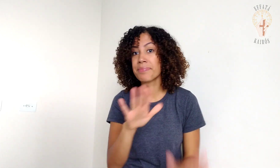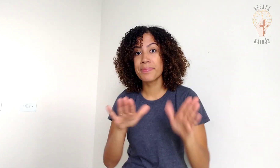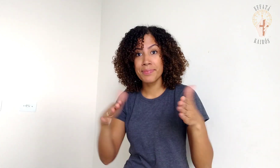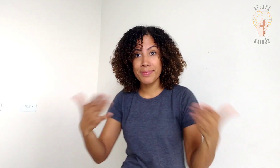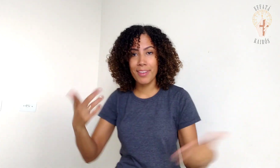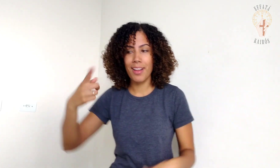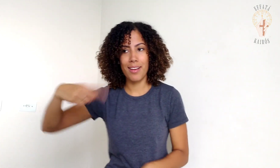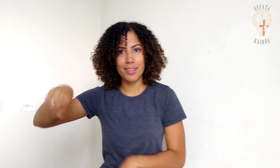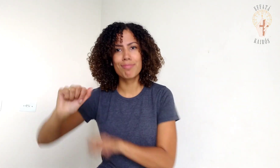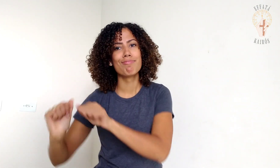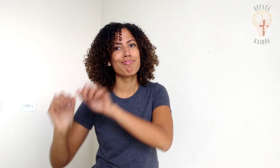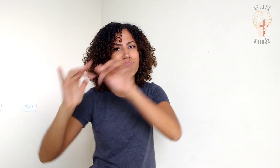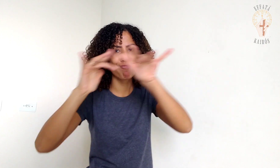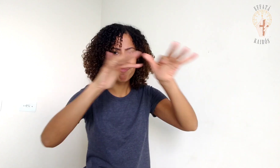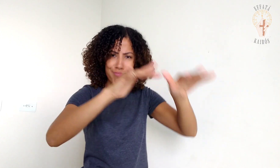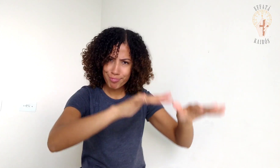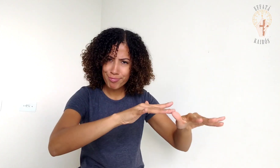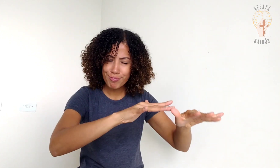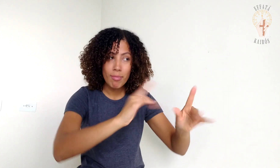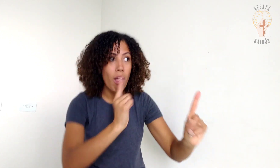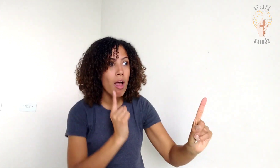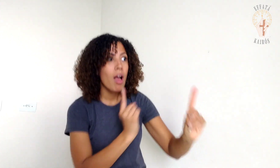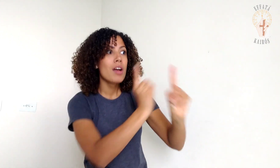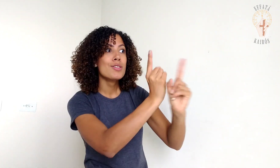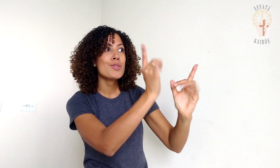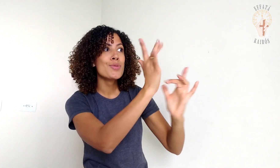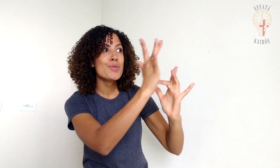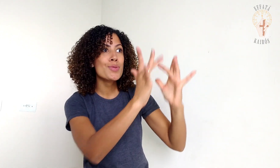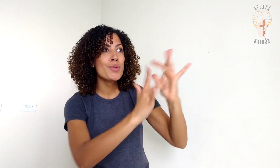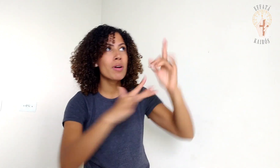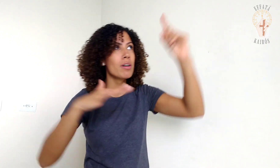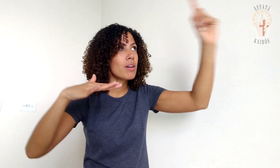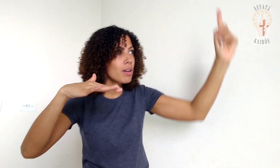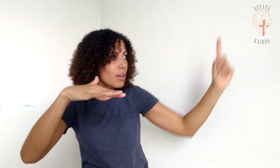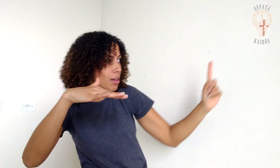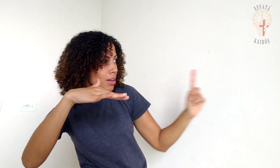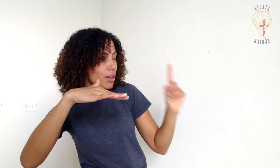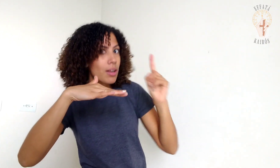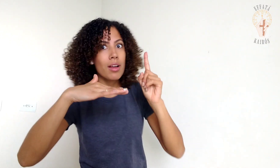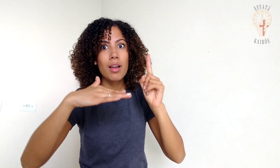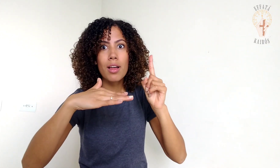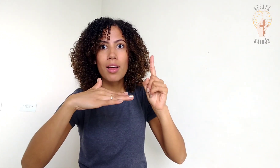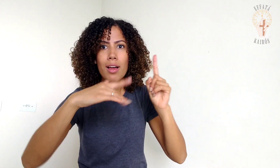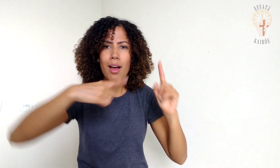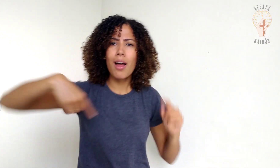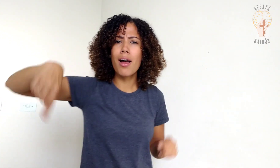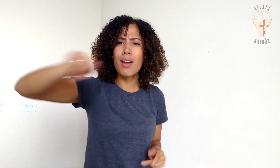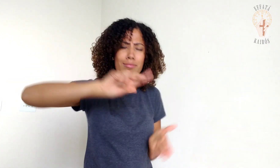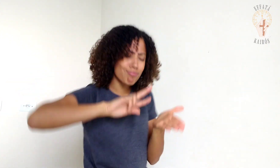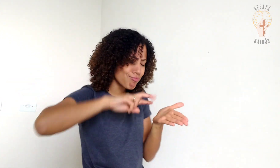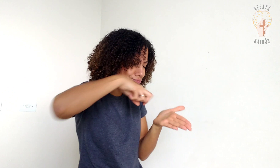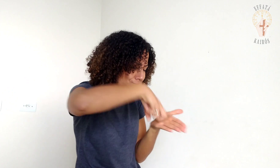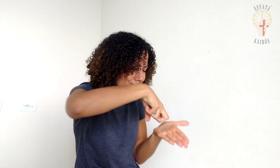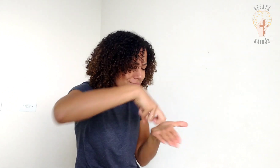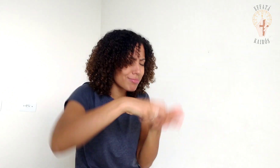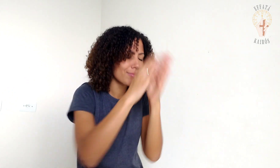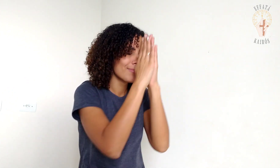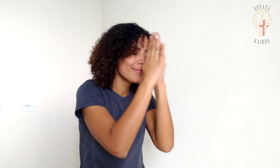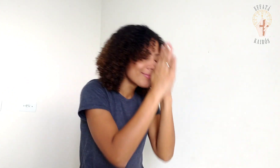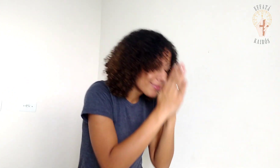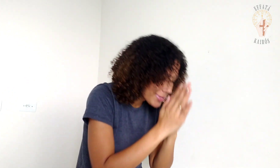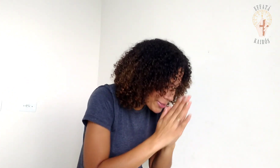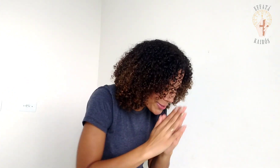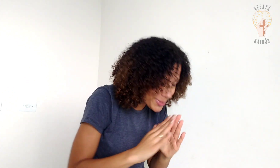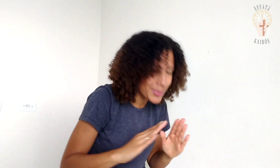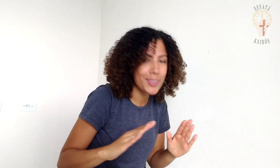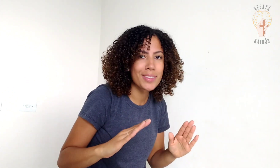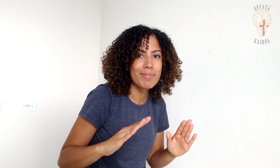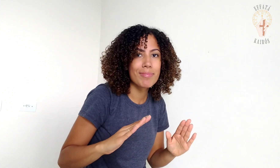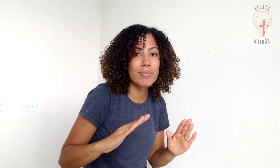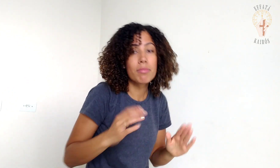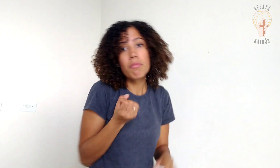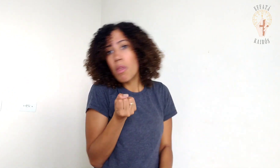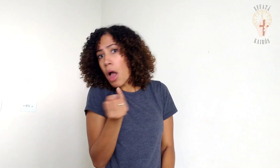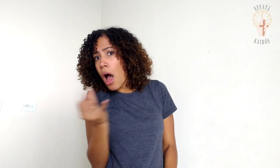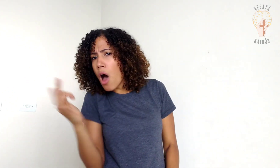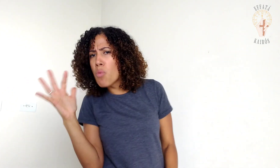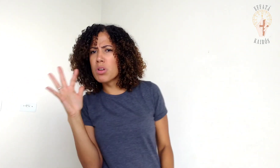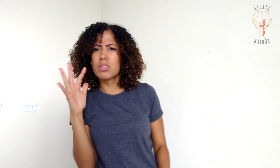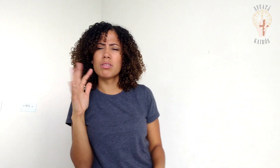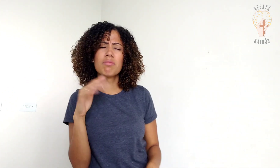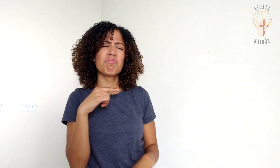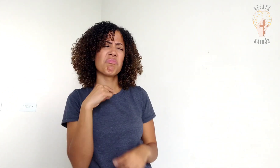17 - Quando viram Jesus, prostraram-se diante dele. Ainda assim alguns duvidaram.